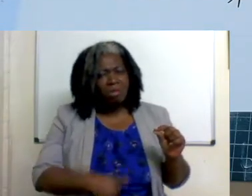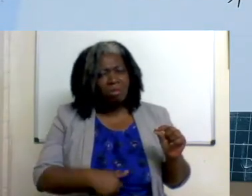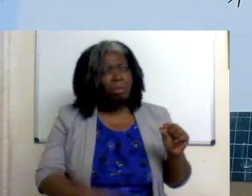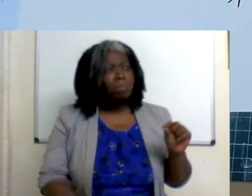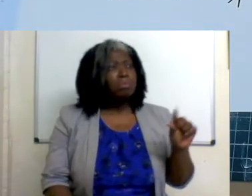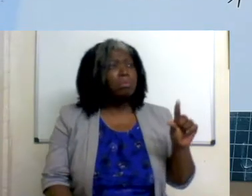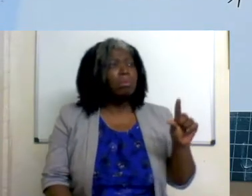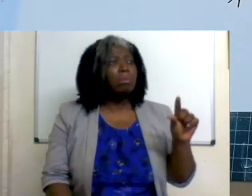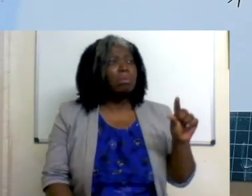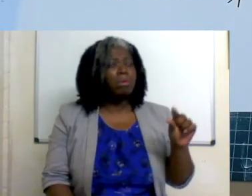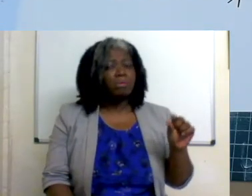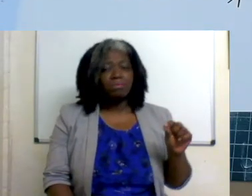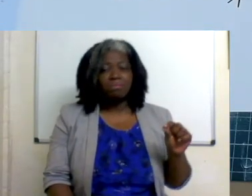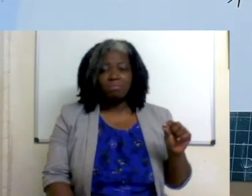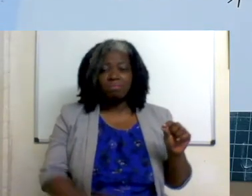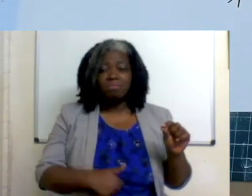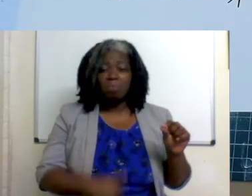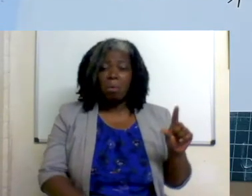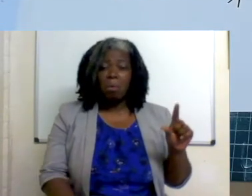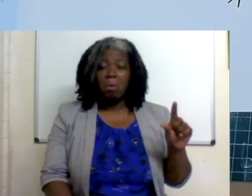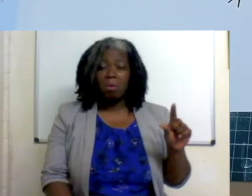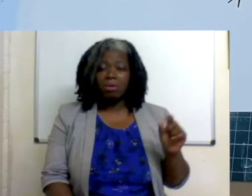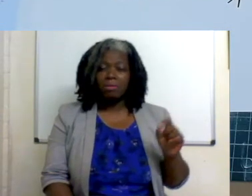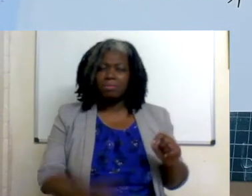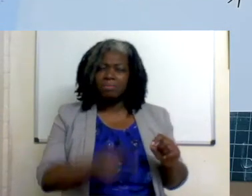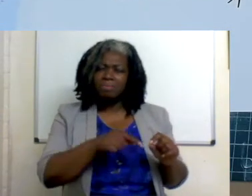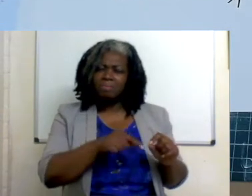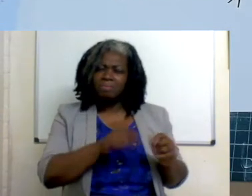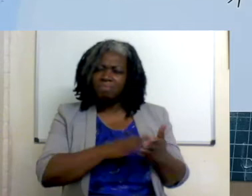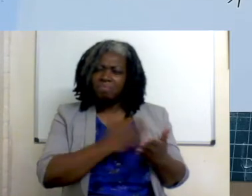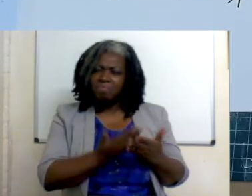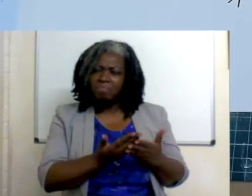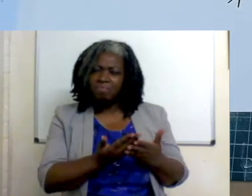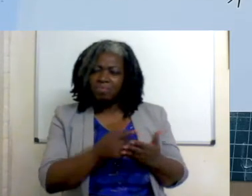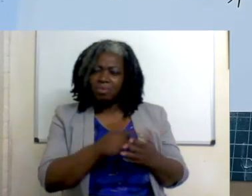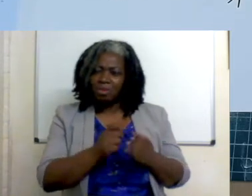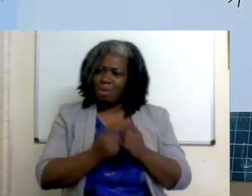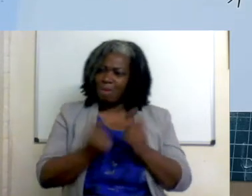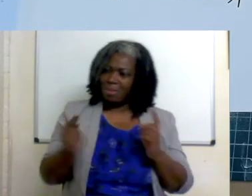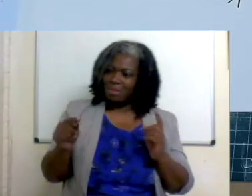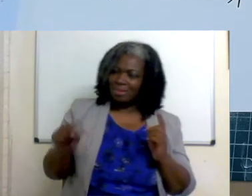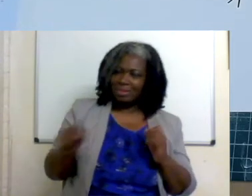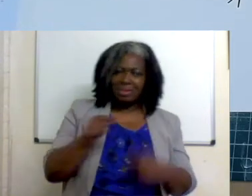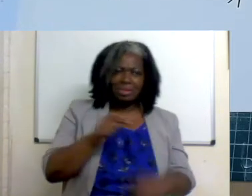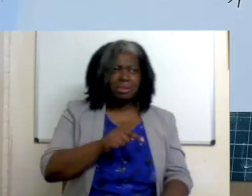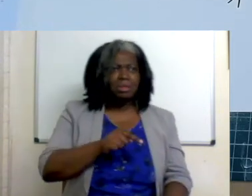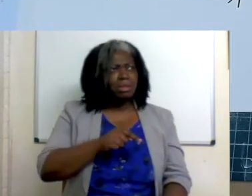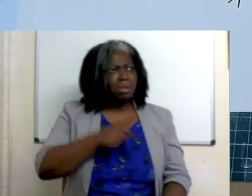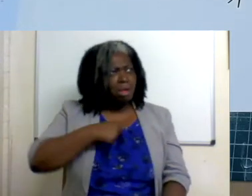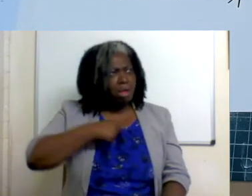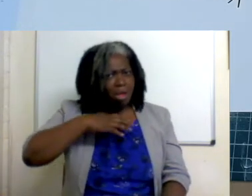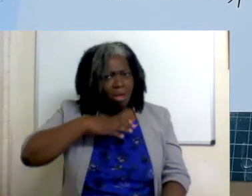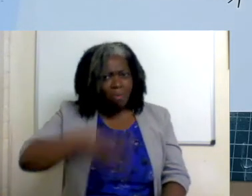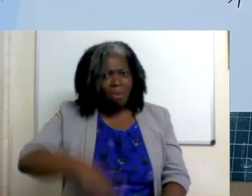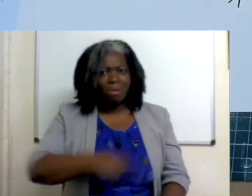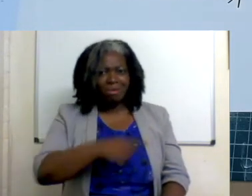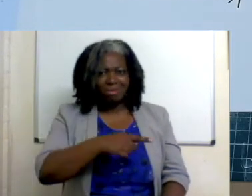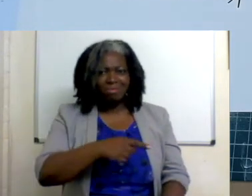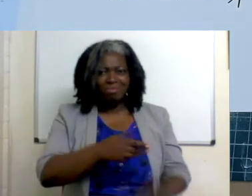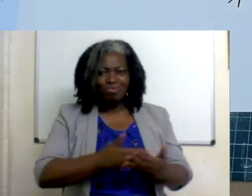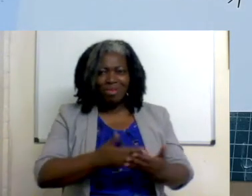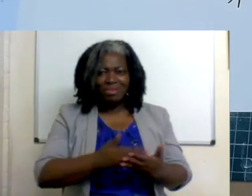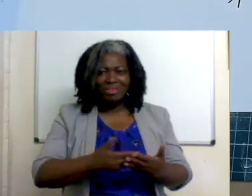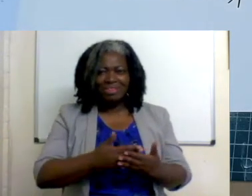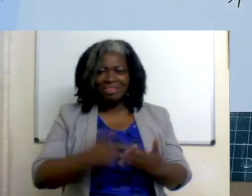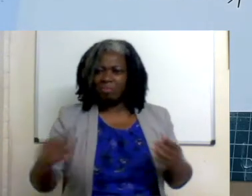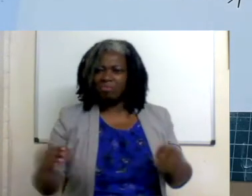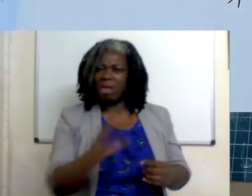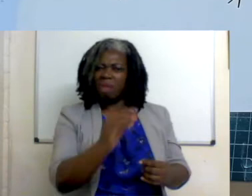hlad. Je vic zoufala. Tak, rika kaaav! A muze rikat